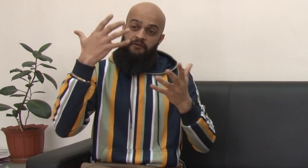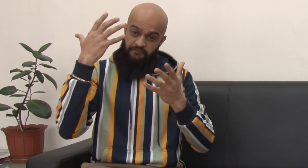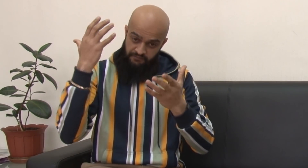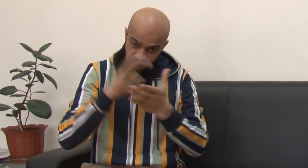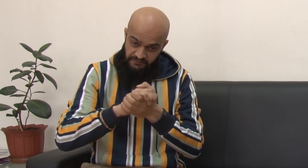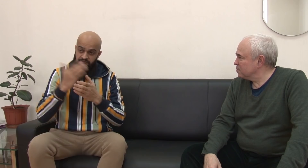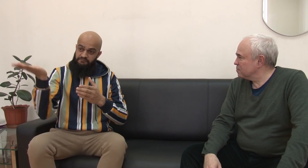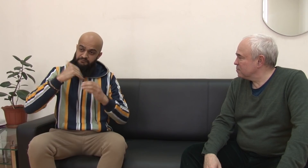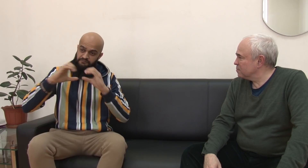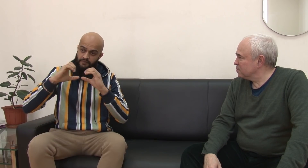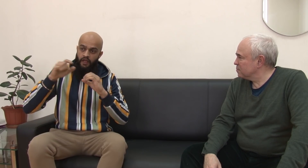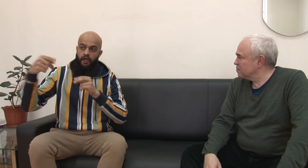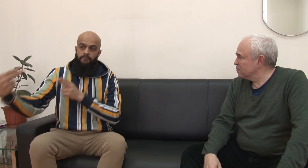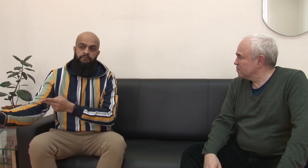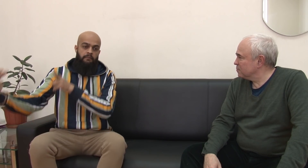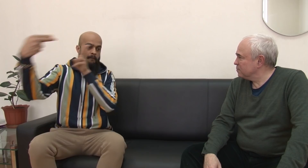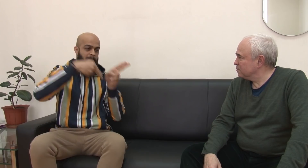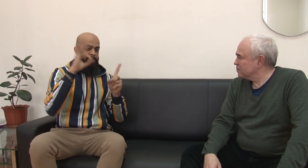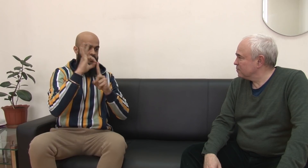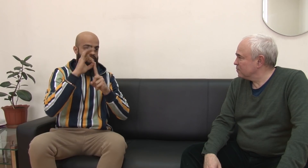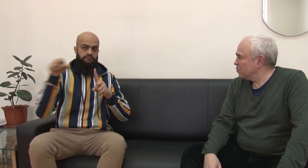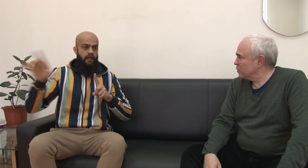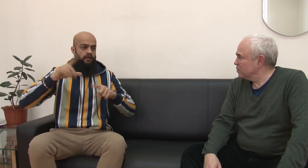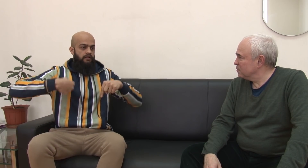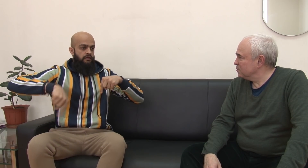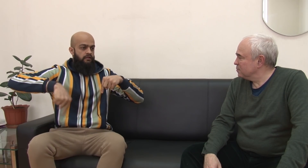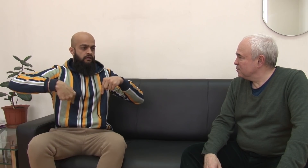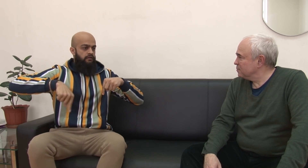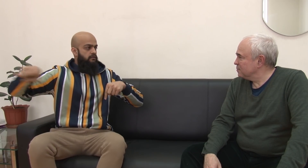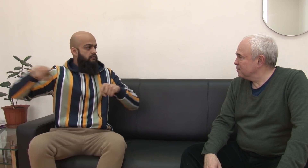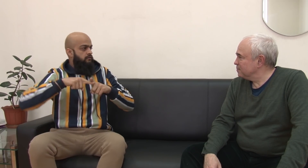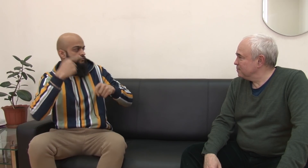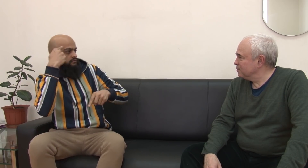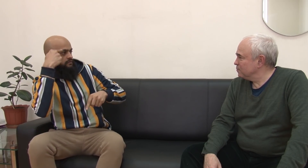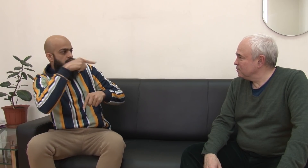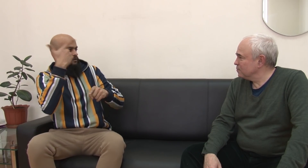Предложил приехать в Пакистан, но она боялась. Думала, что у нас опасно.